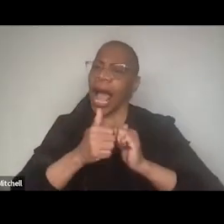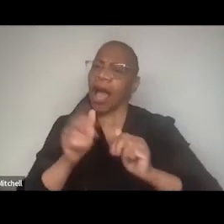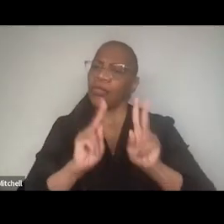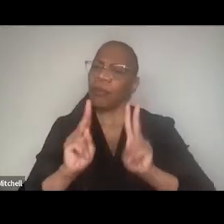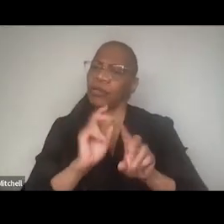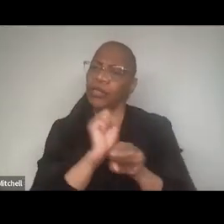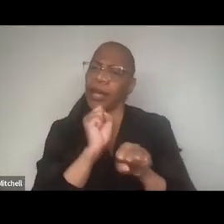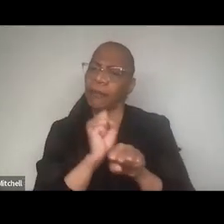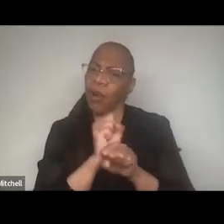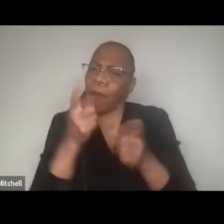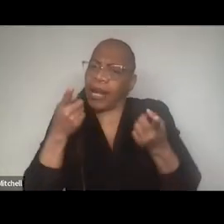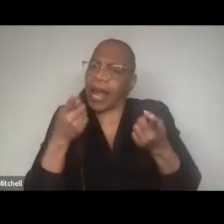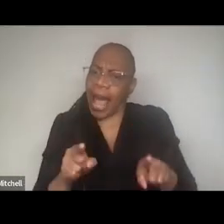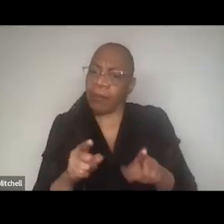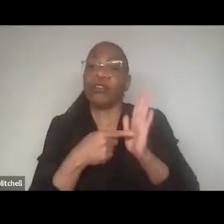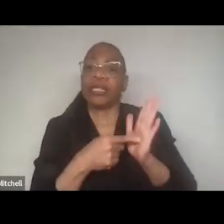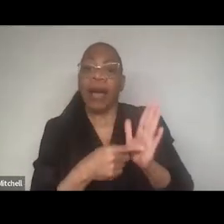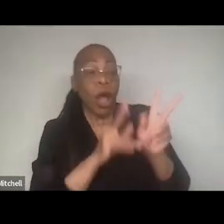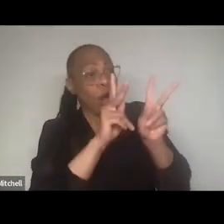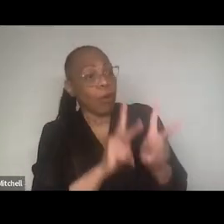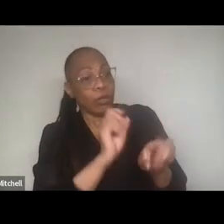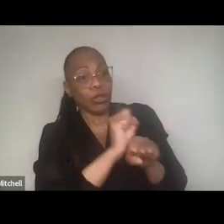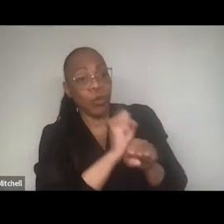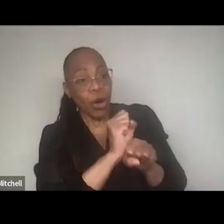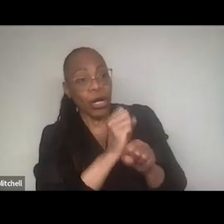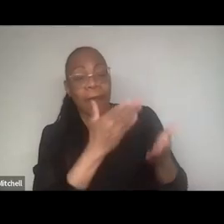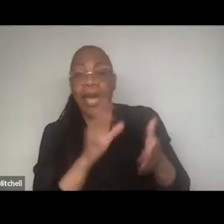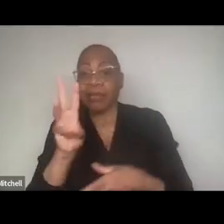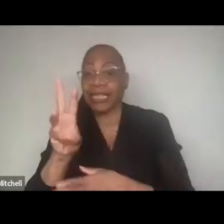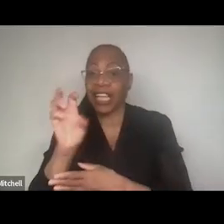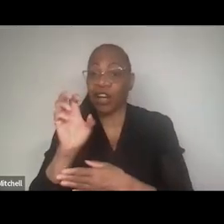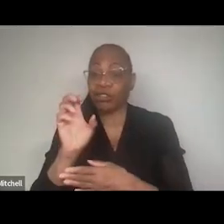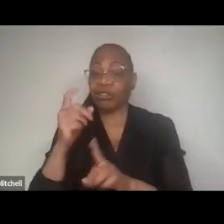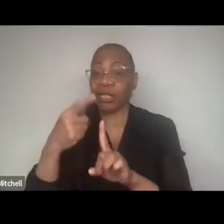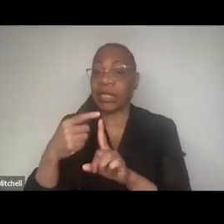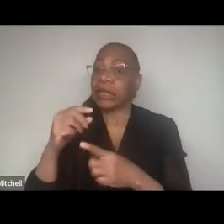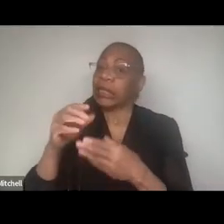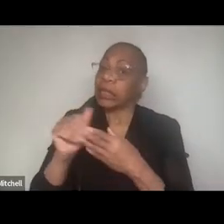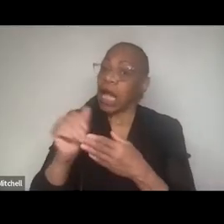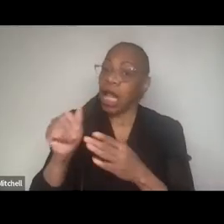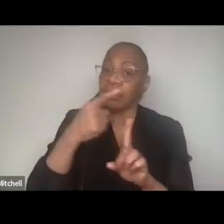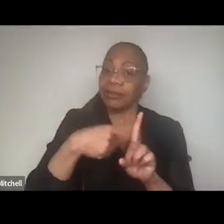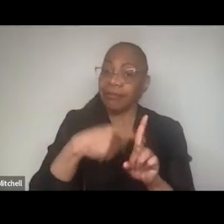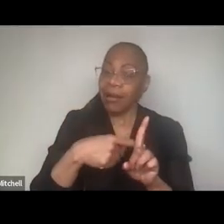Entonces, alguien podría trabajar, podría haber ganado 600 dólares al mes. A la seguridad social no le preocupa ese SGA,